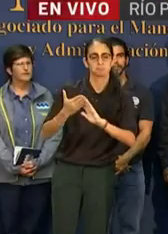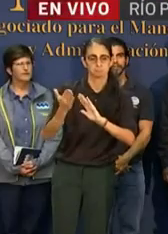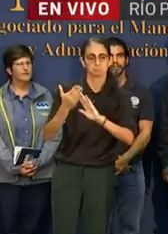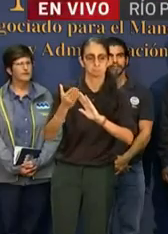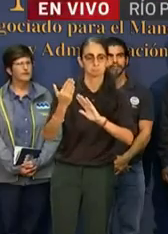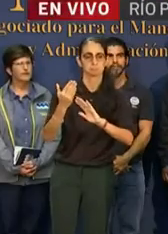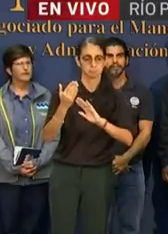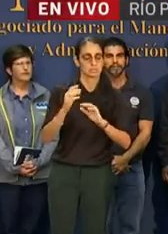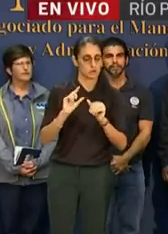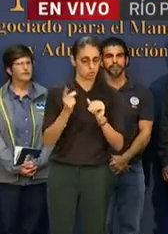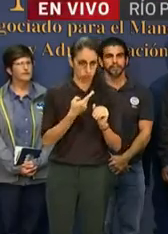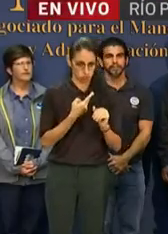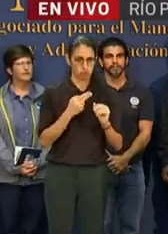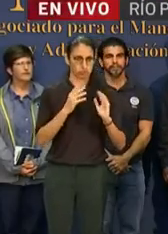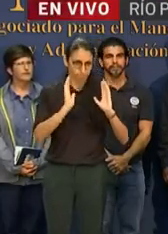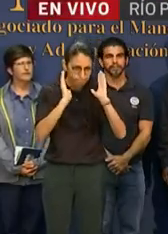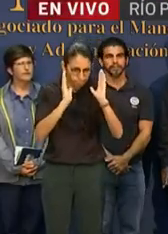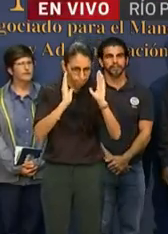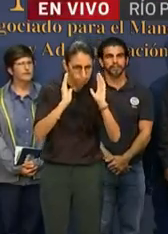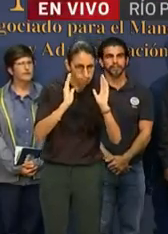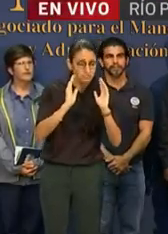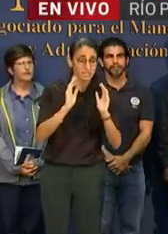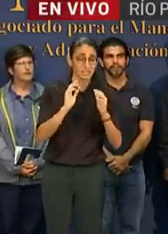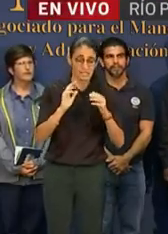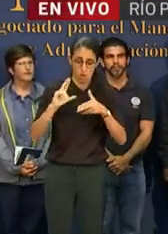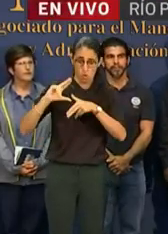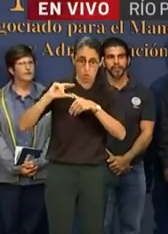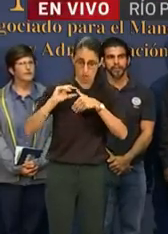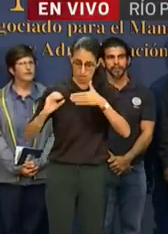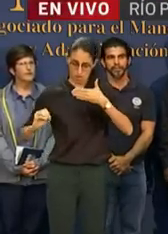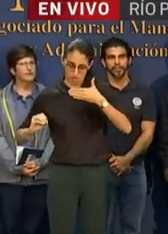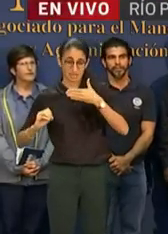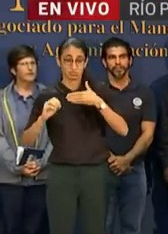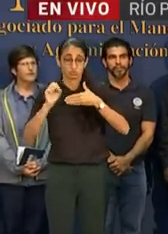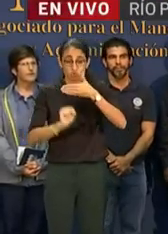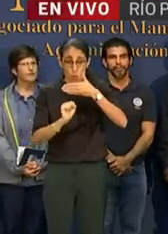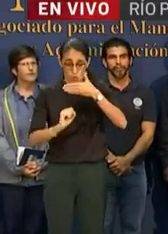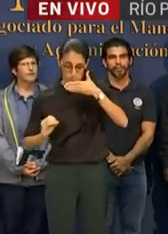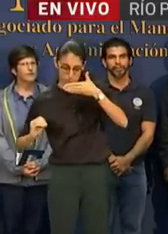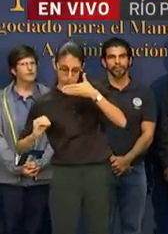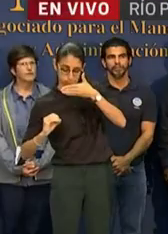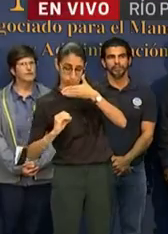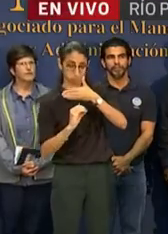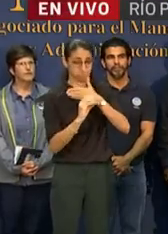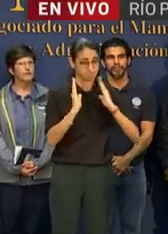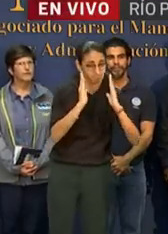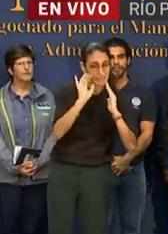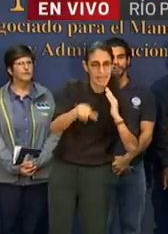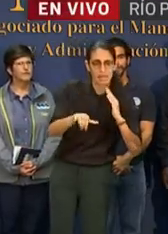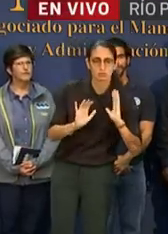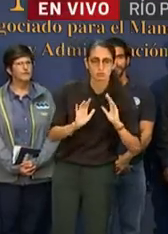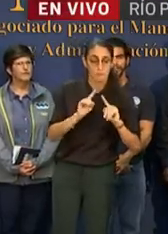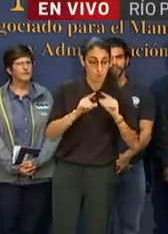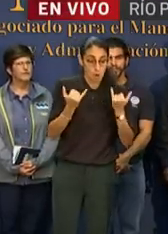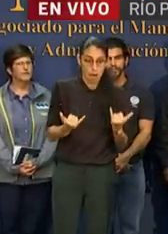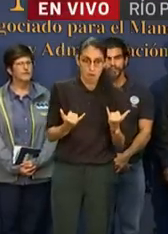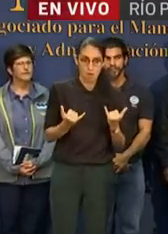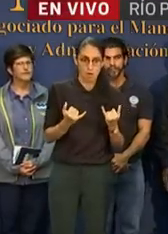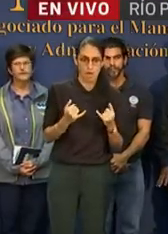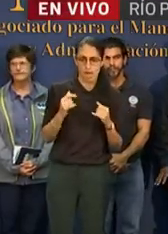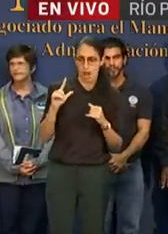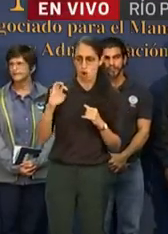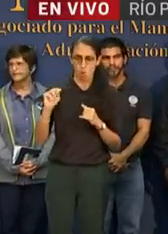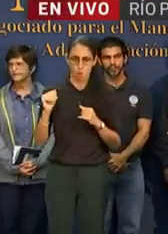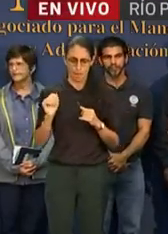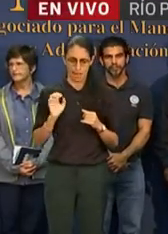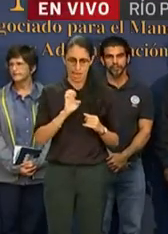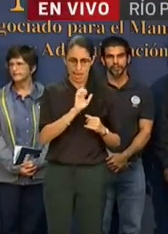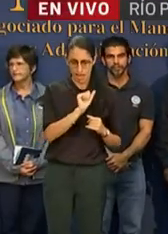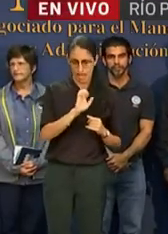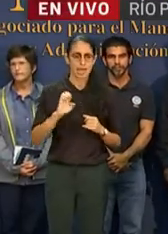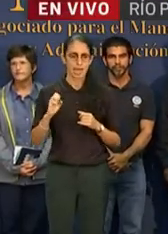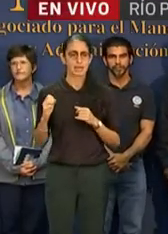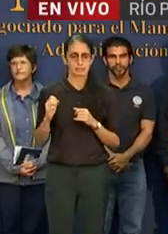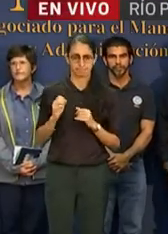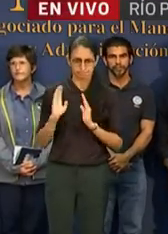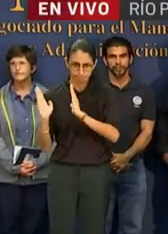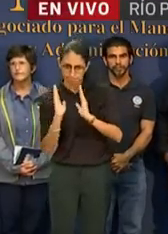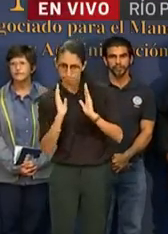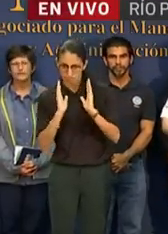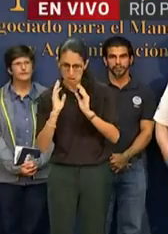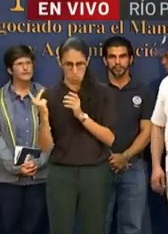VARIAS LÍNEAS DE TRANSMISIÓN